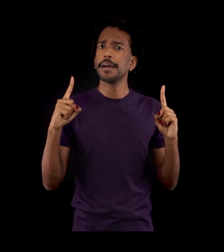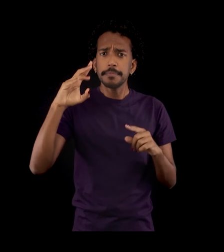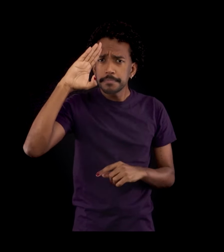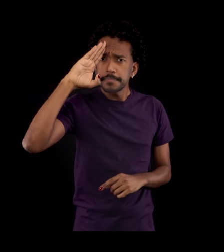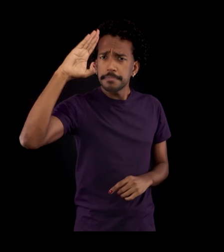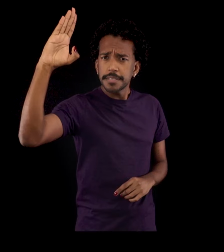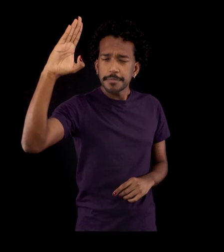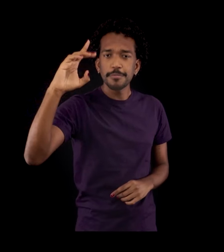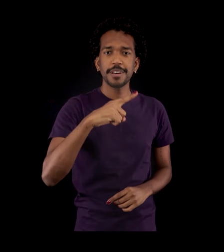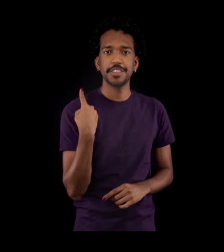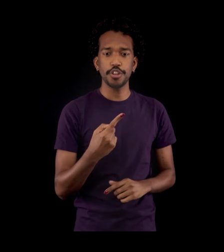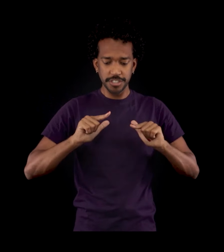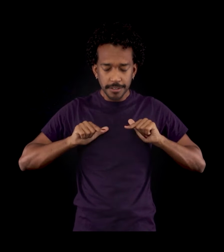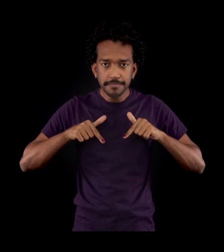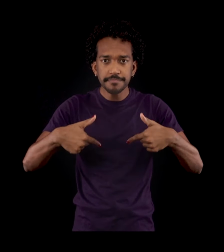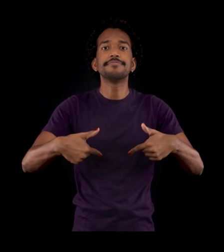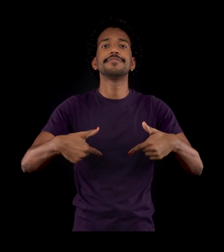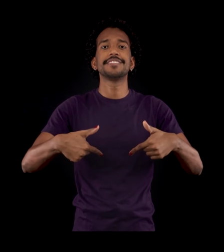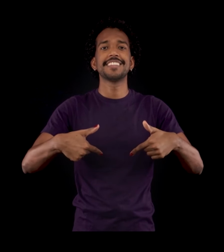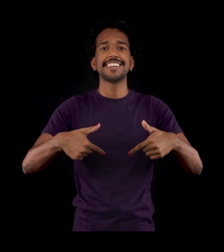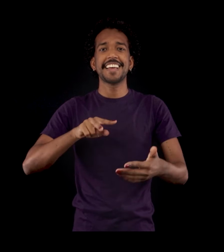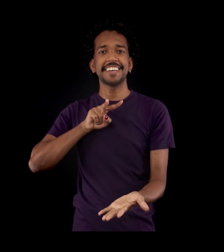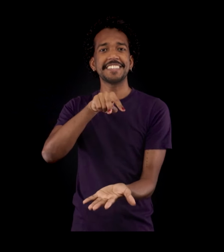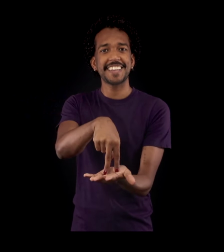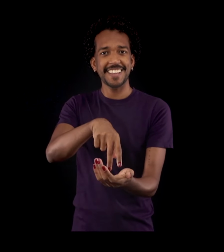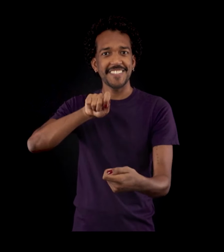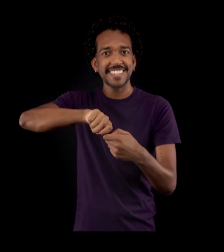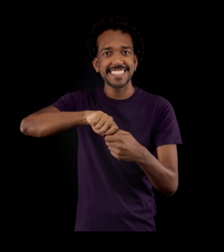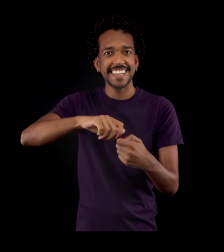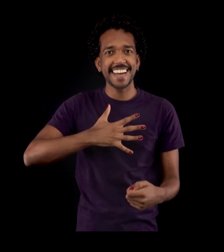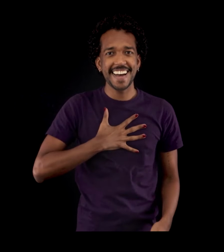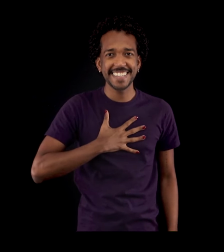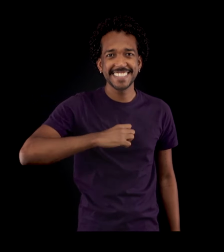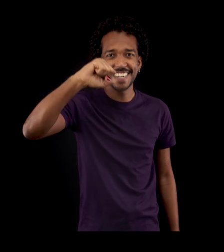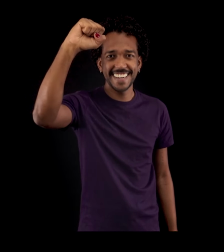mas principalmente nossa força de realização. Axé!